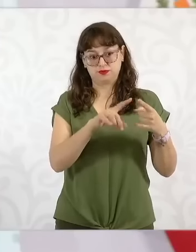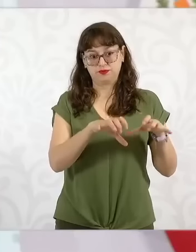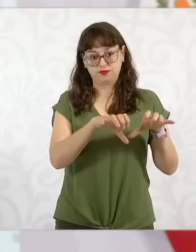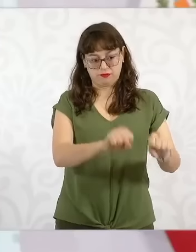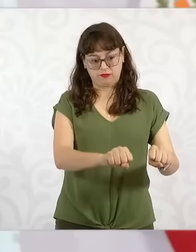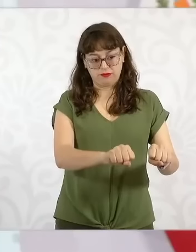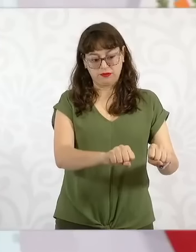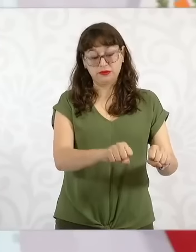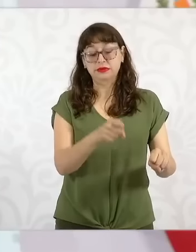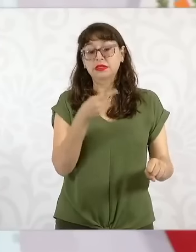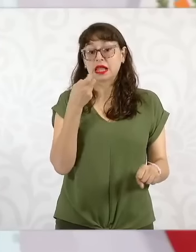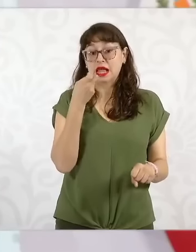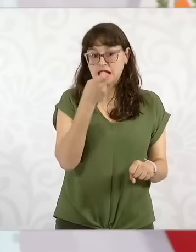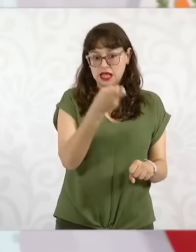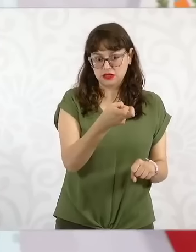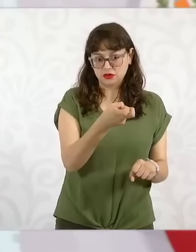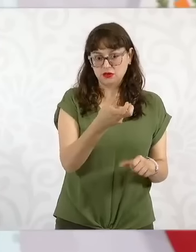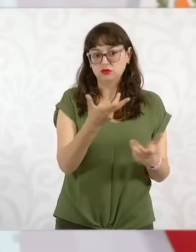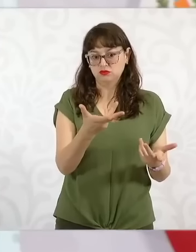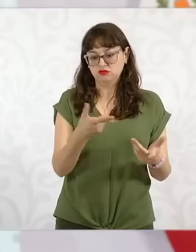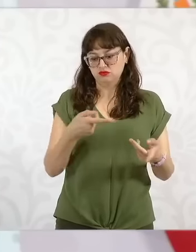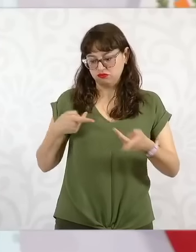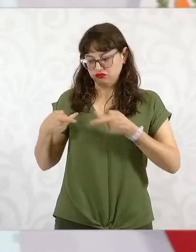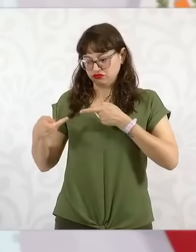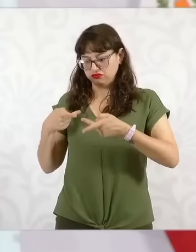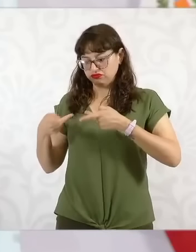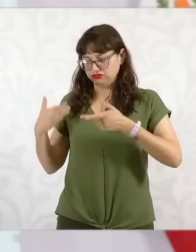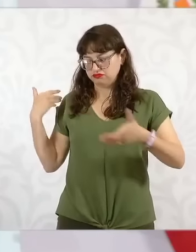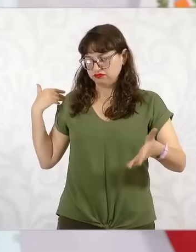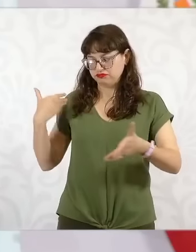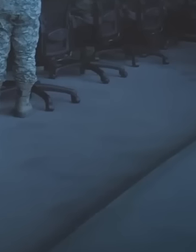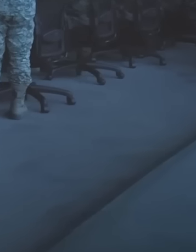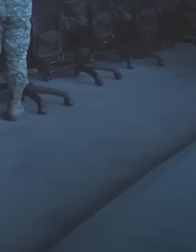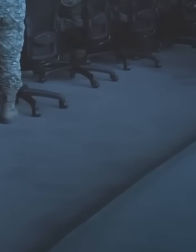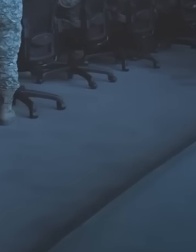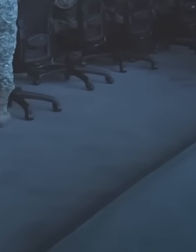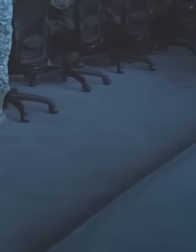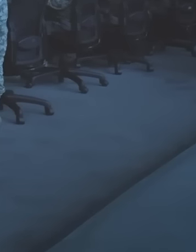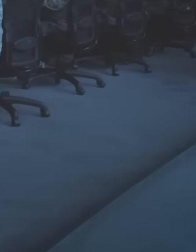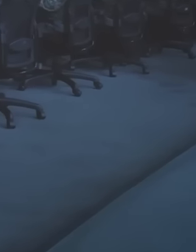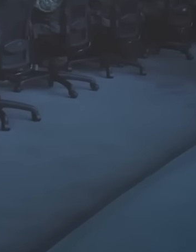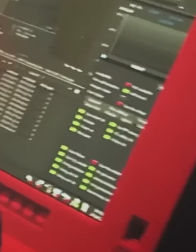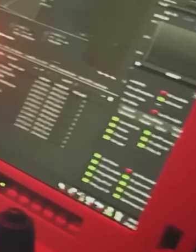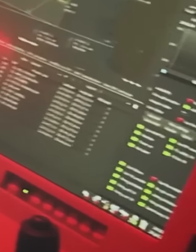en marcha sigue un método frío y milimétrico. Inteligencia. Se identifica [música] a las